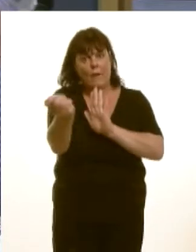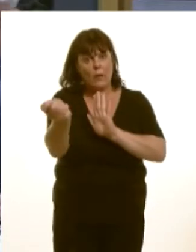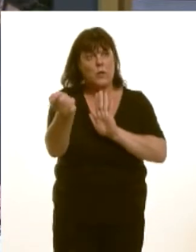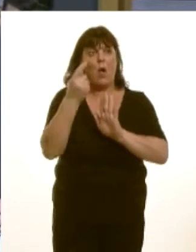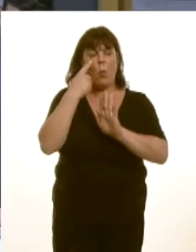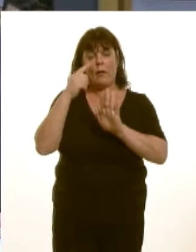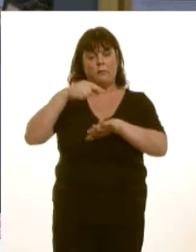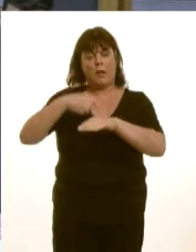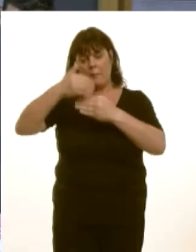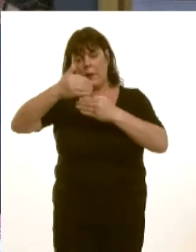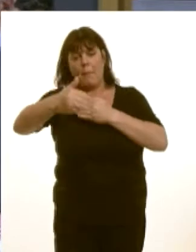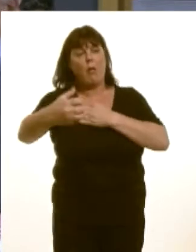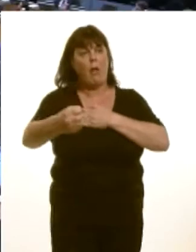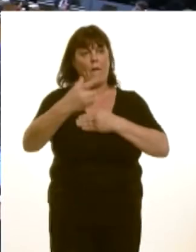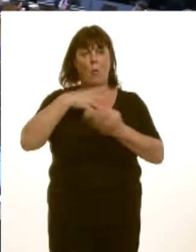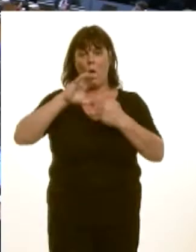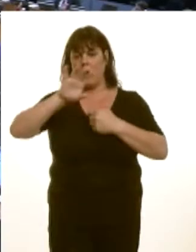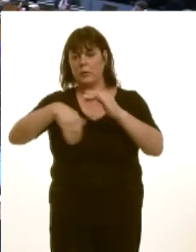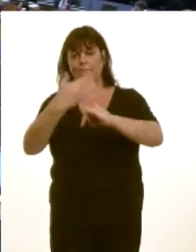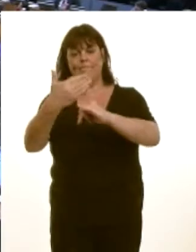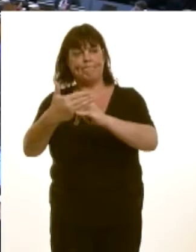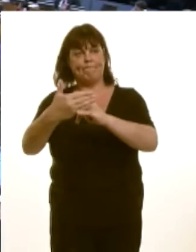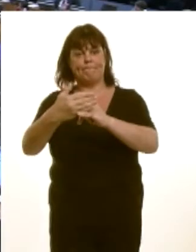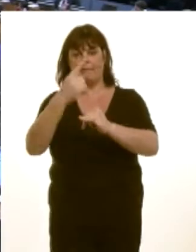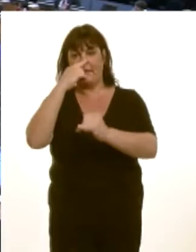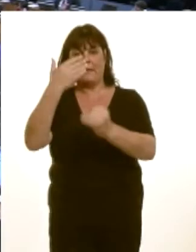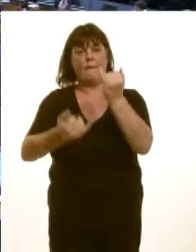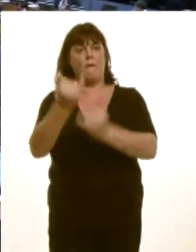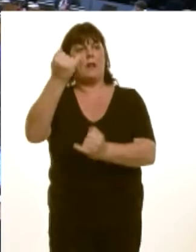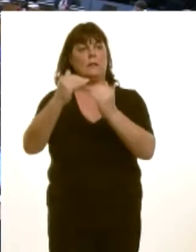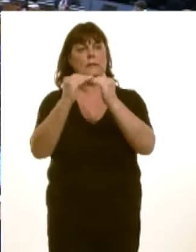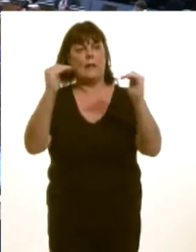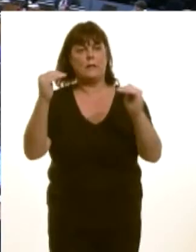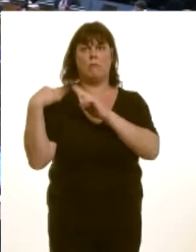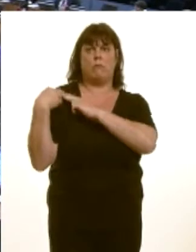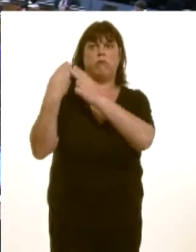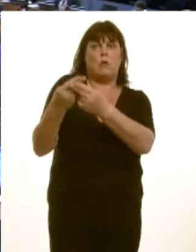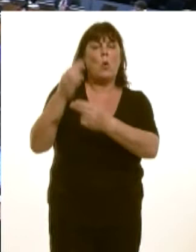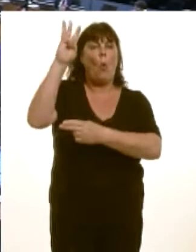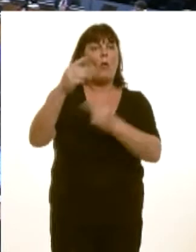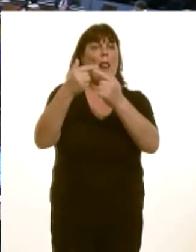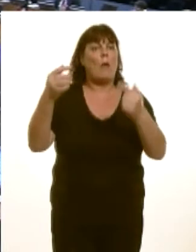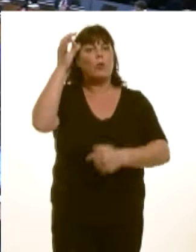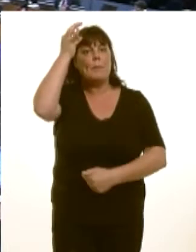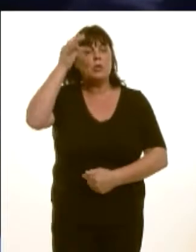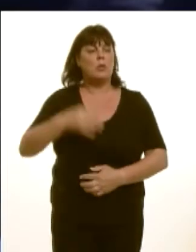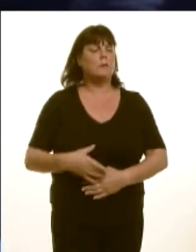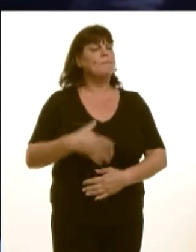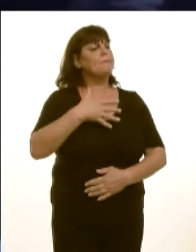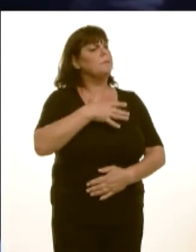Aled Roberts: A gaf ofyn i chi, felly, Brif Weinidog, a yw’n dal i fod yn fwriad gennych